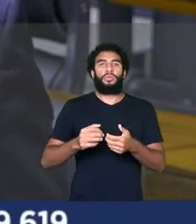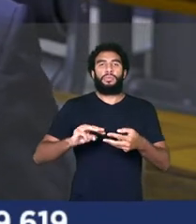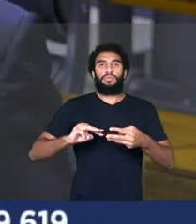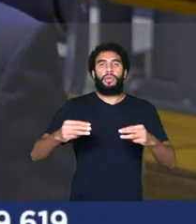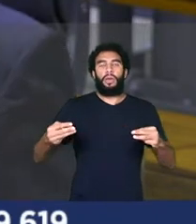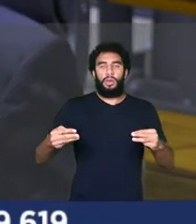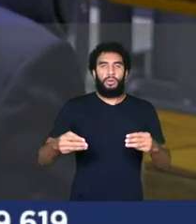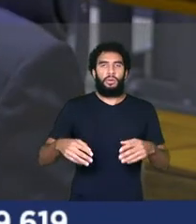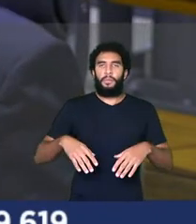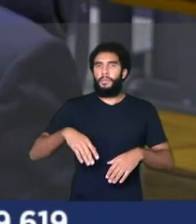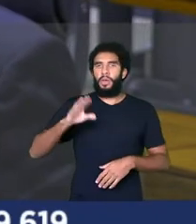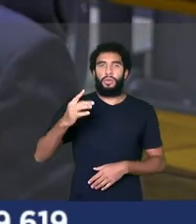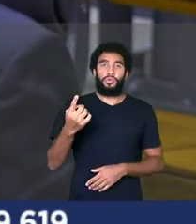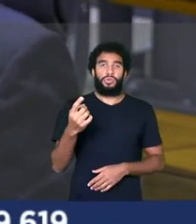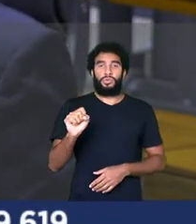SEGUINTE, EU ATÉ CITEI QUE A